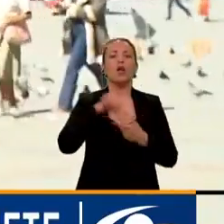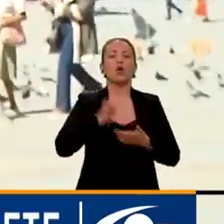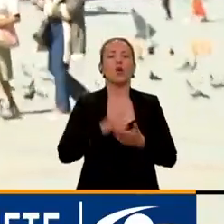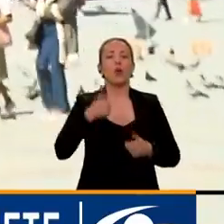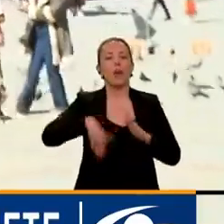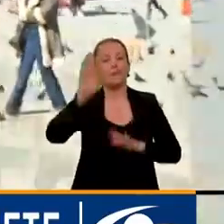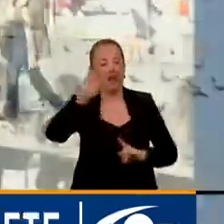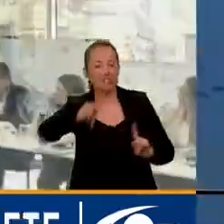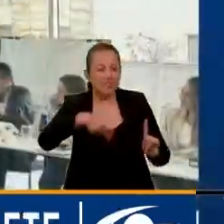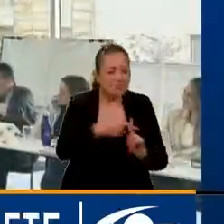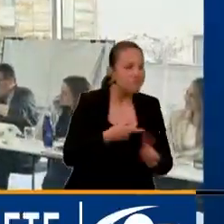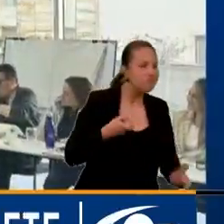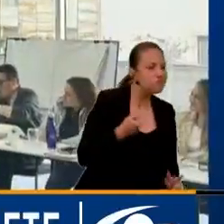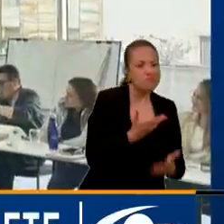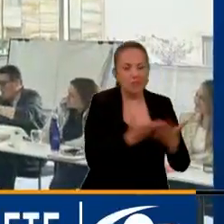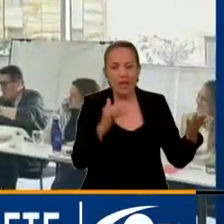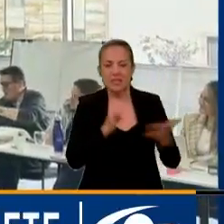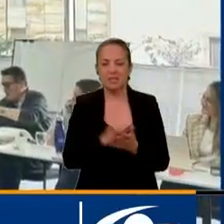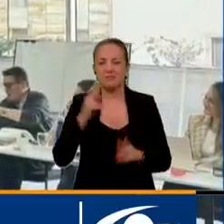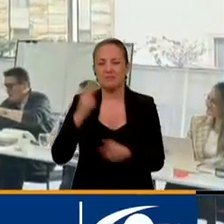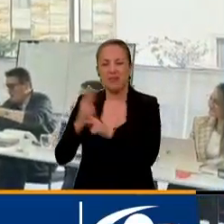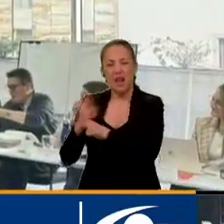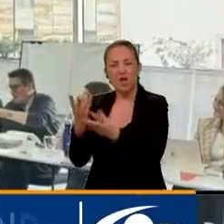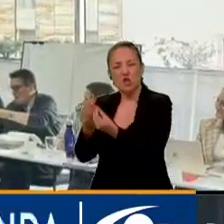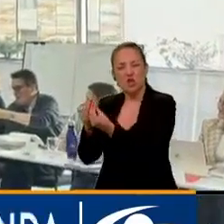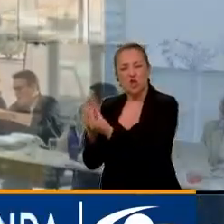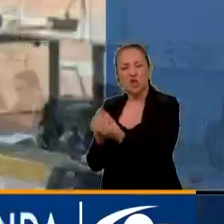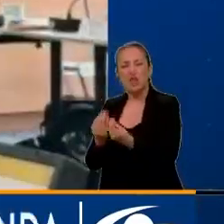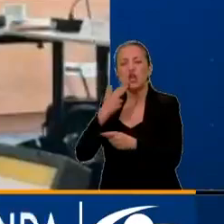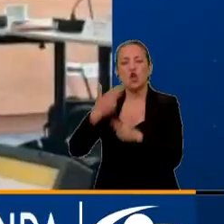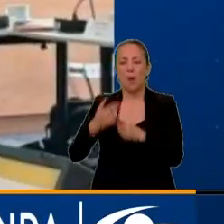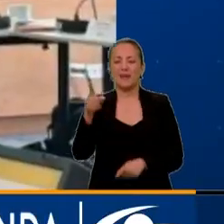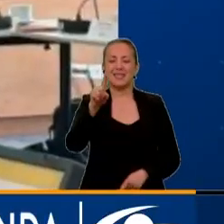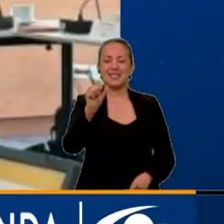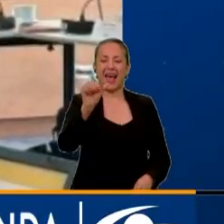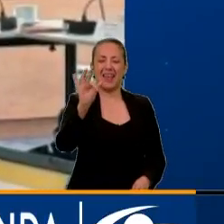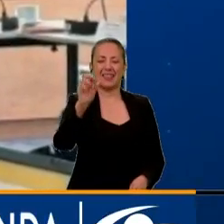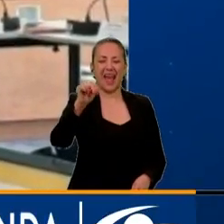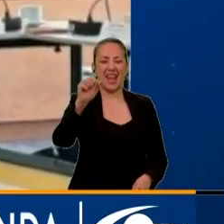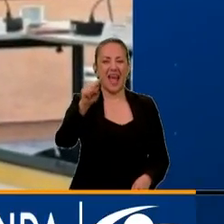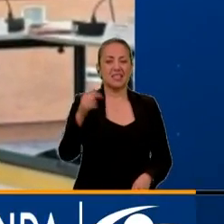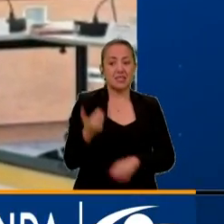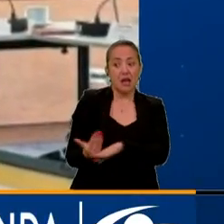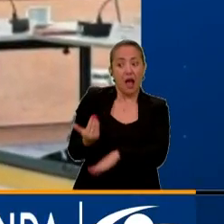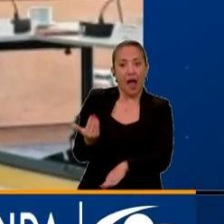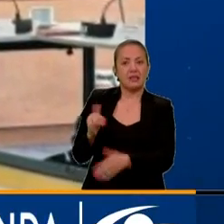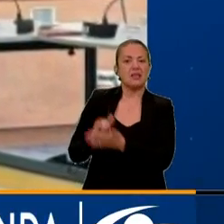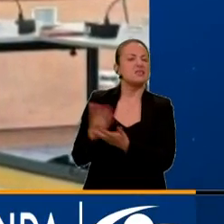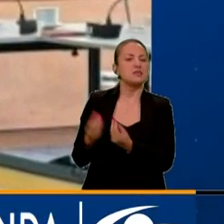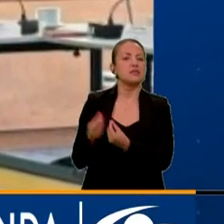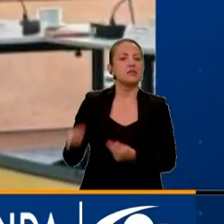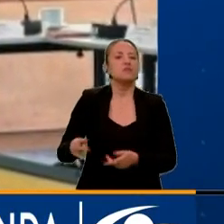frente a este delito, y por otro lado punto muy importante en